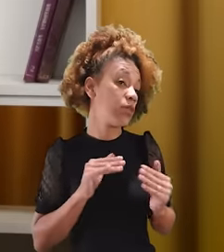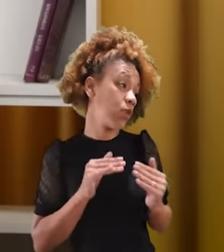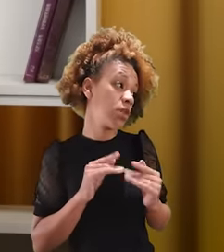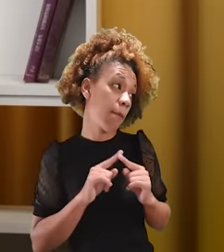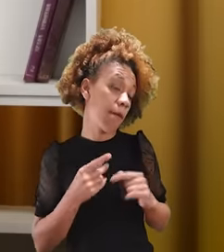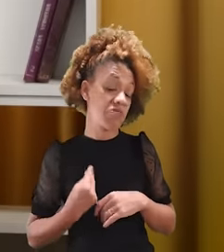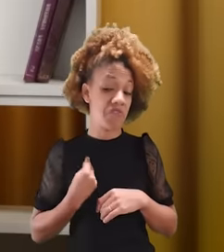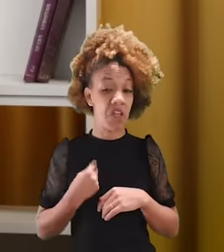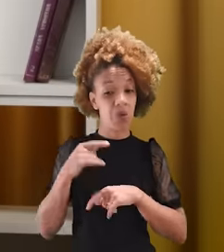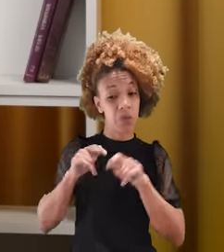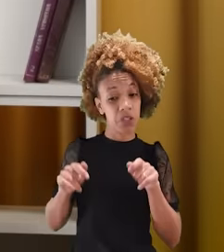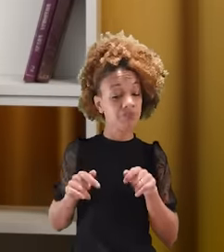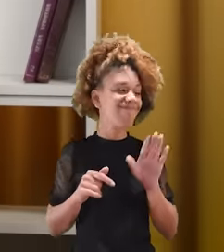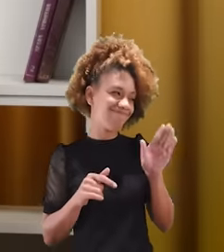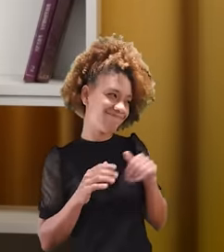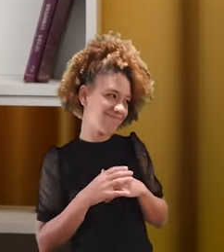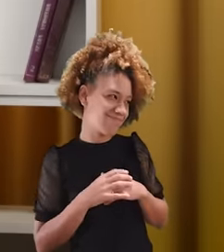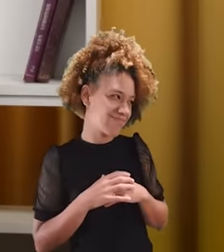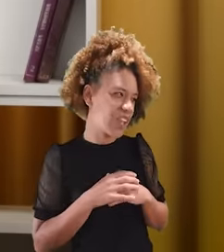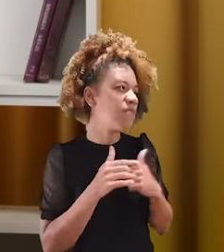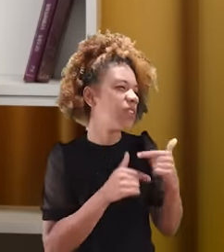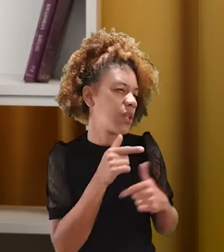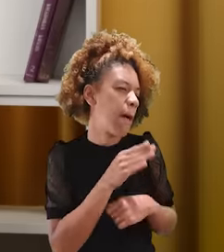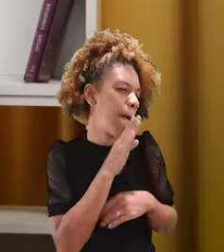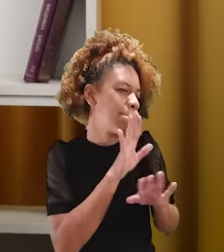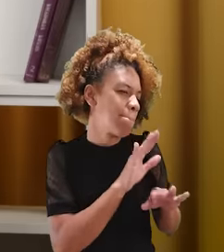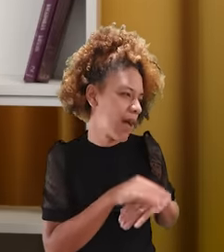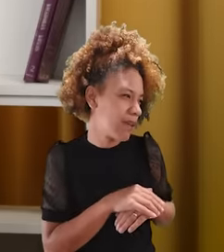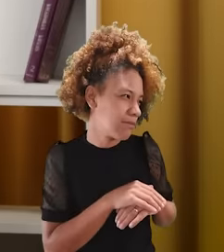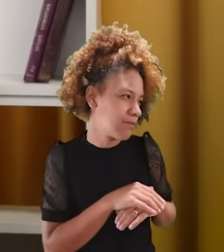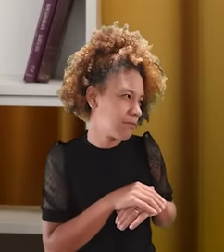umas correntes de pessoas fal assim querida faz o seu trabalho para de falar de política eu eu vejo